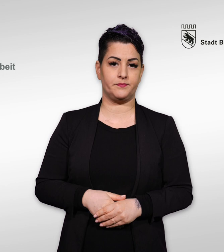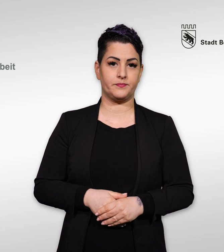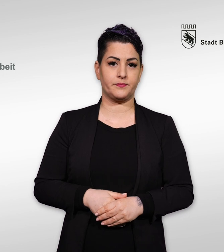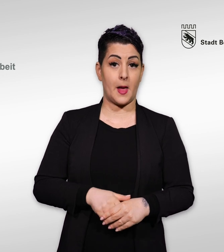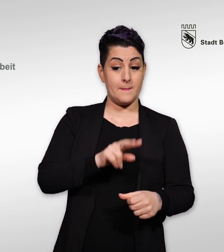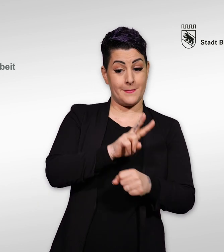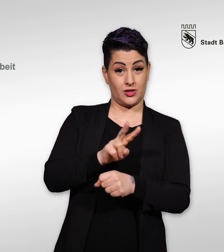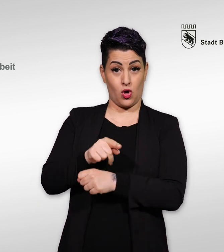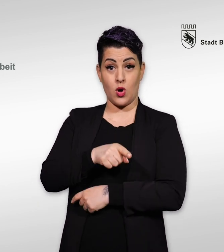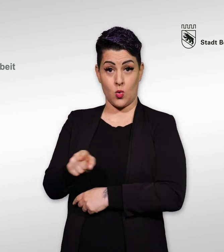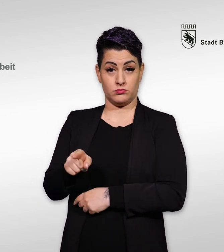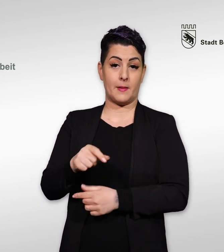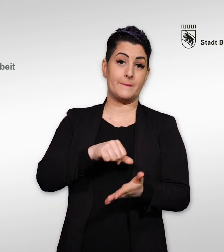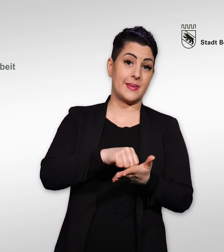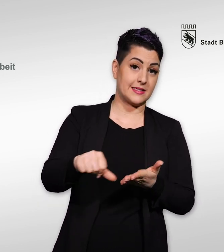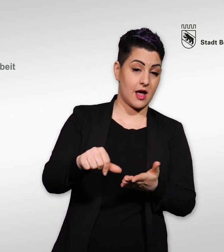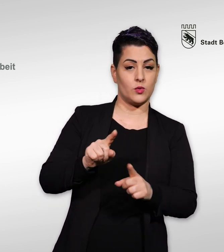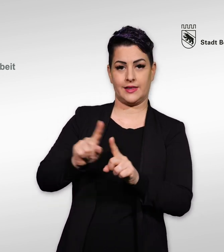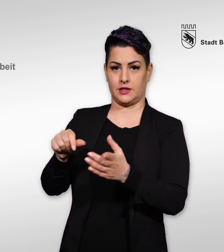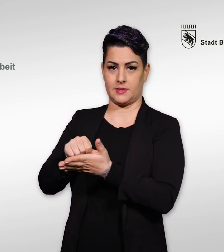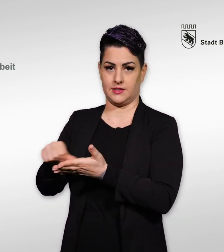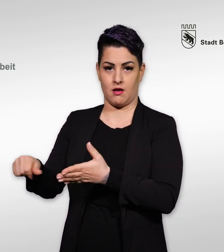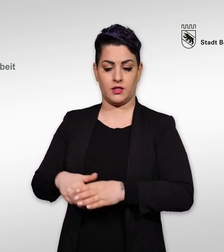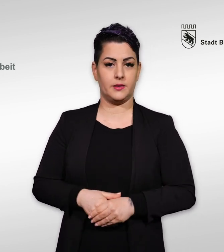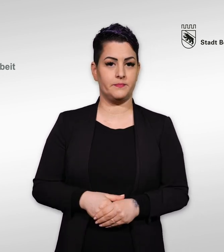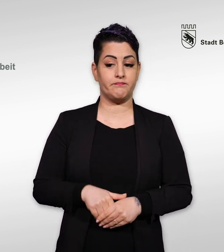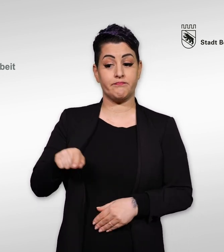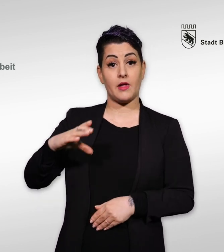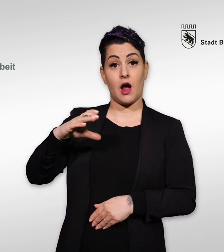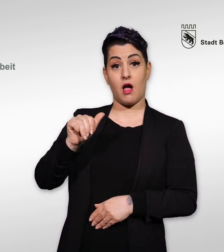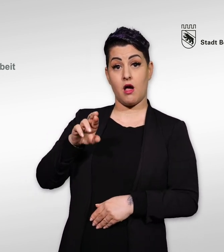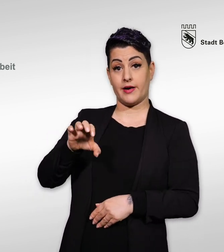Pflege- und Hausarbeit für Kinder und betreuungsbedürftige Erwachsene.